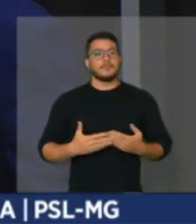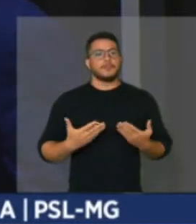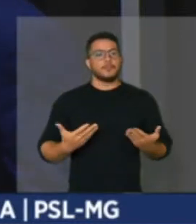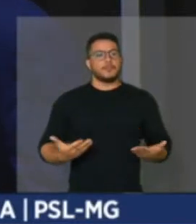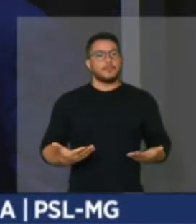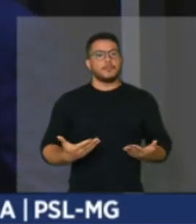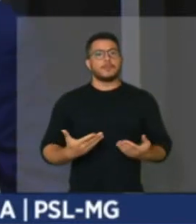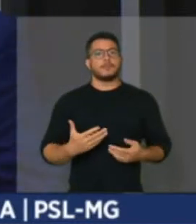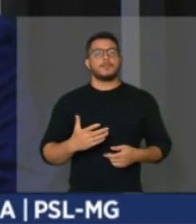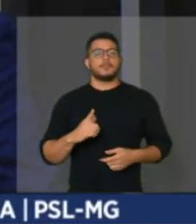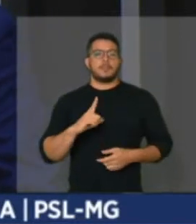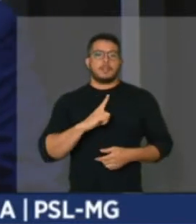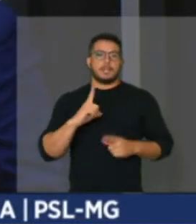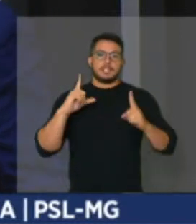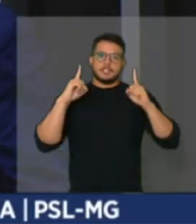A, EDUCAÇÃO E SANEAMENTO E VÁRIAS OUTRAS ÁREAS PARA...